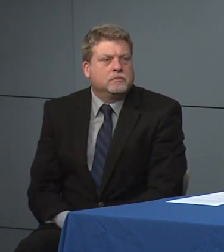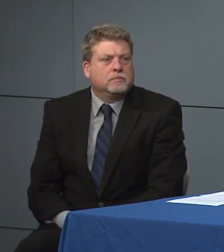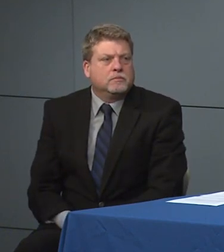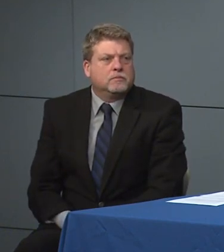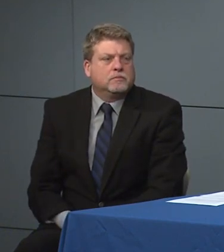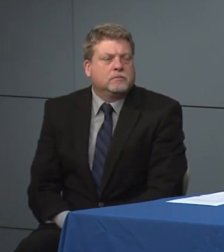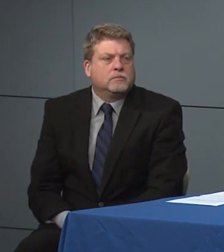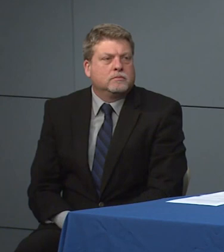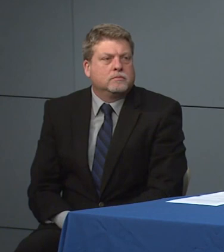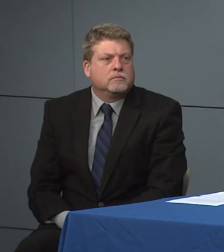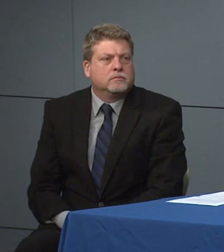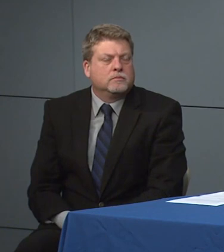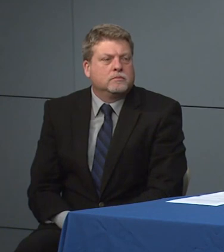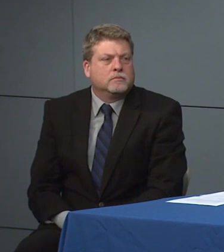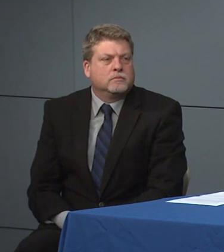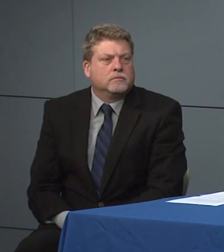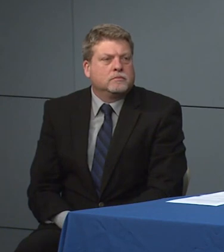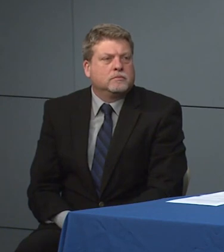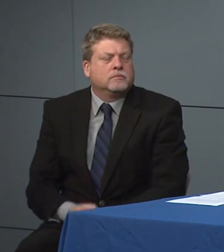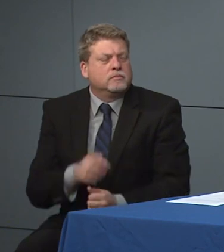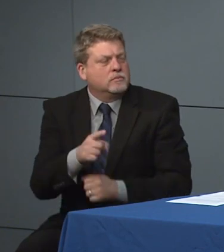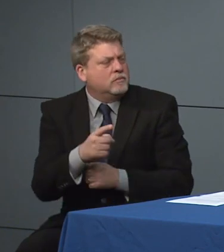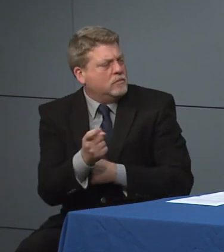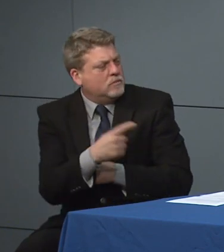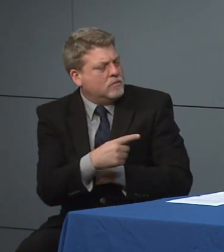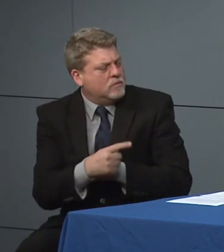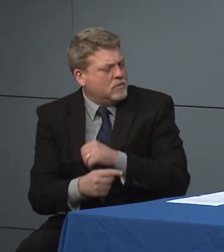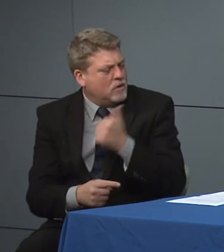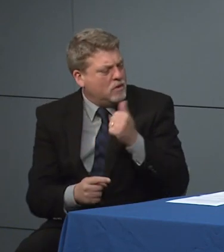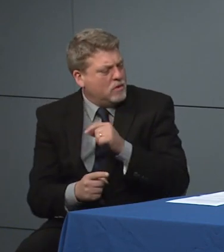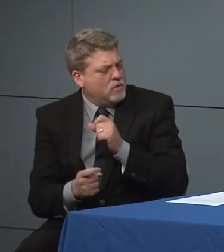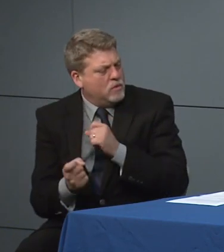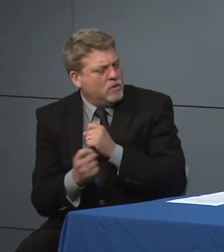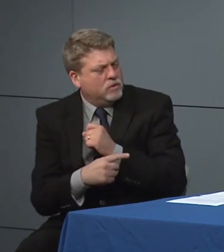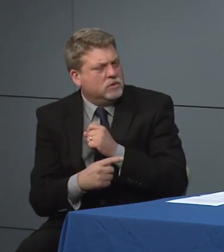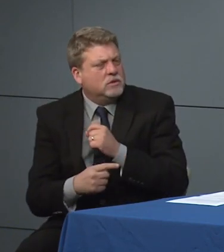la guía para las personas que quieren hacerse la prueba,